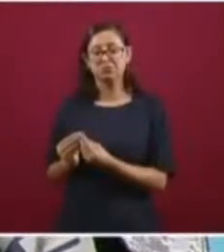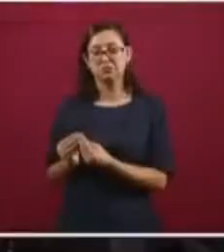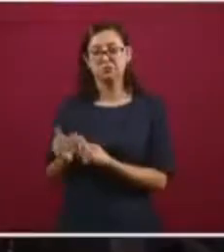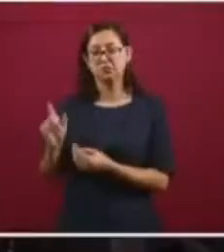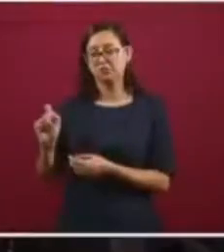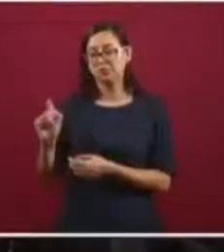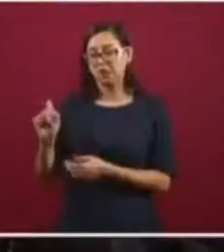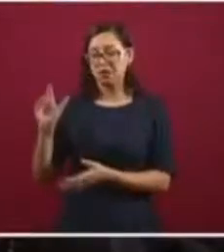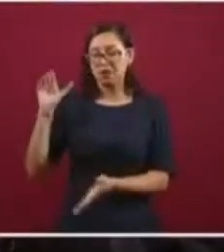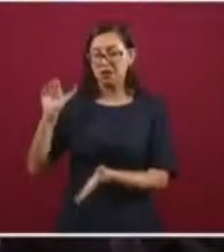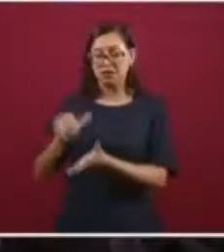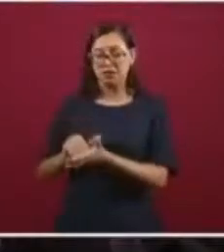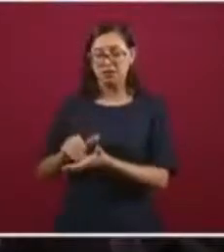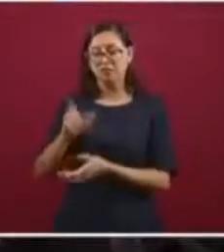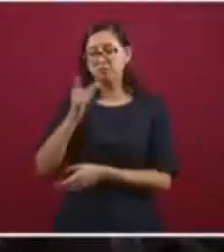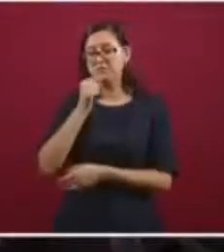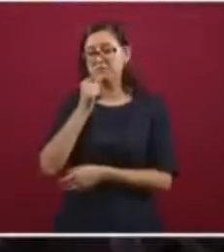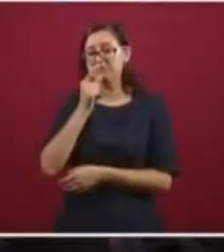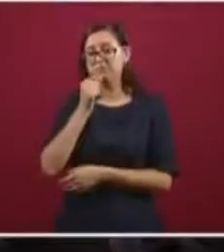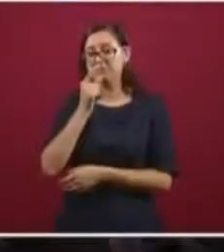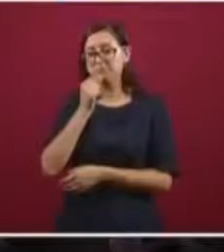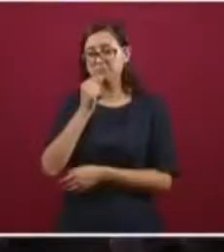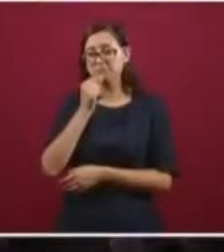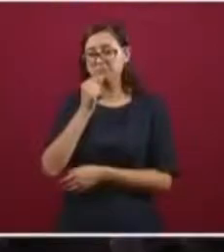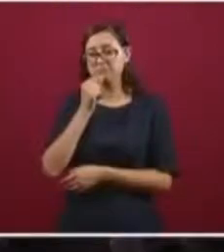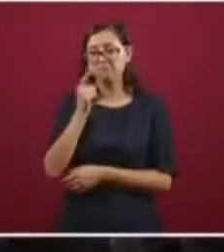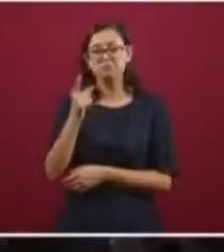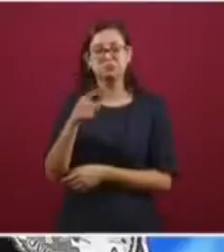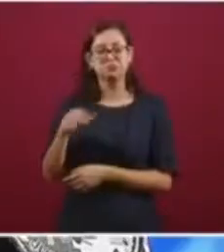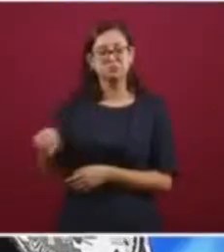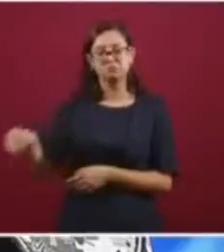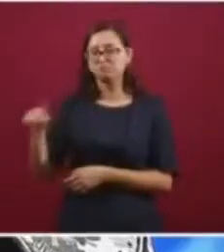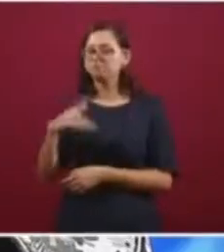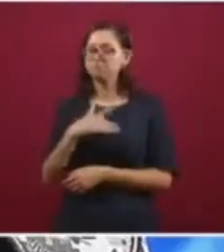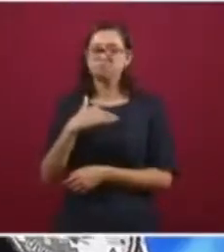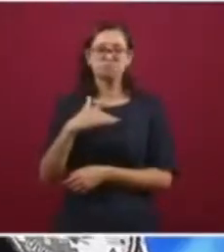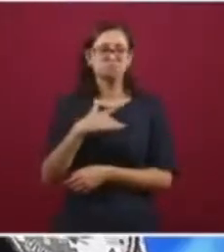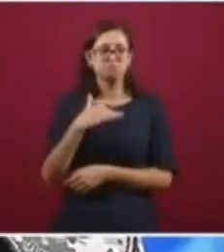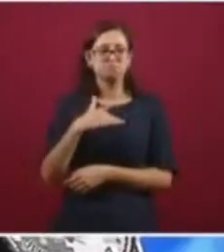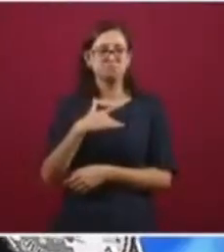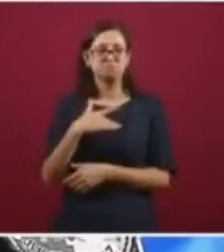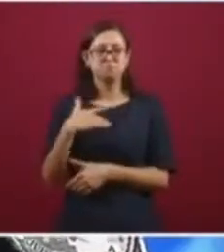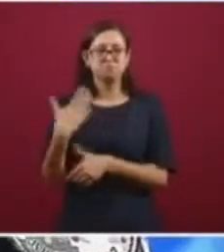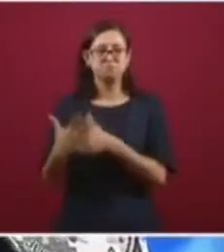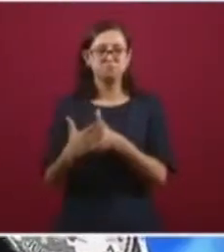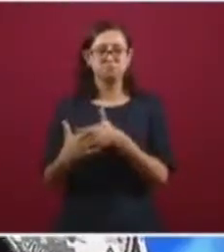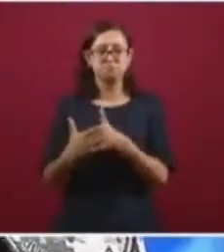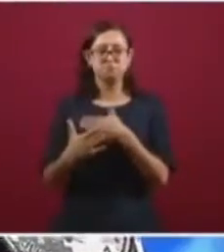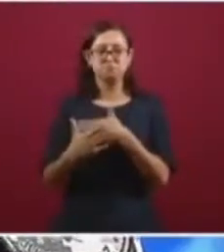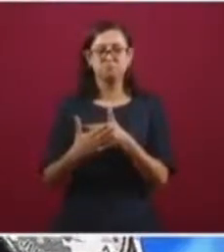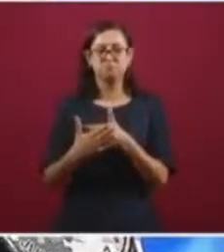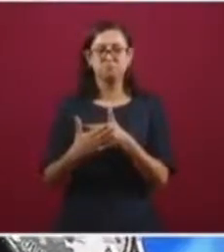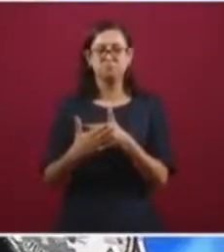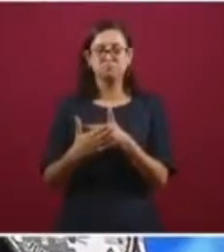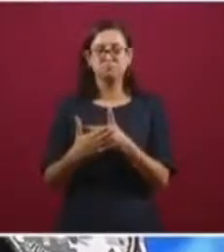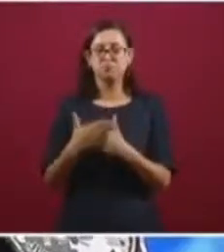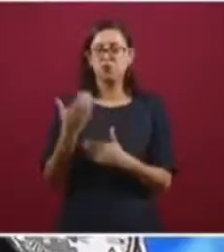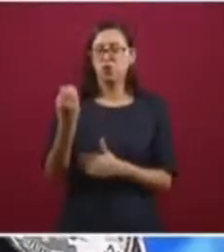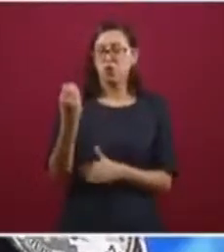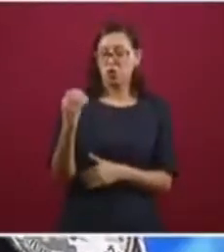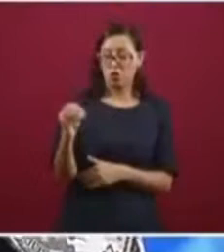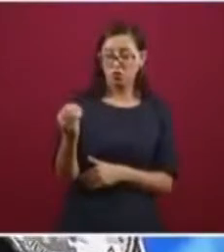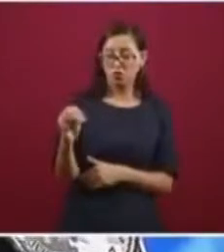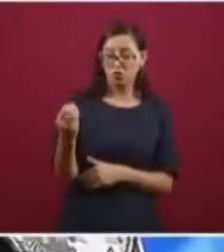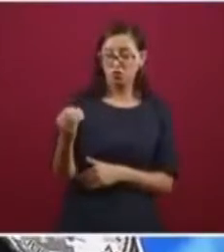20 mil elementos, está una ruta crítica para que a partir del mes de octubre progresivamente